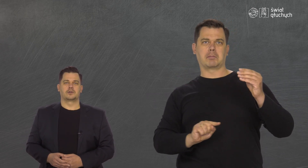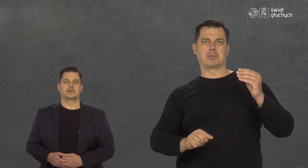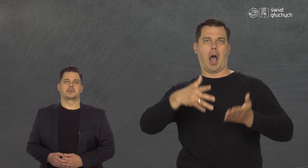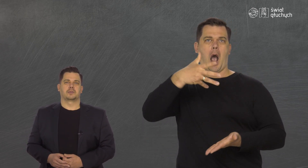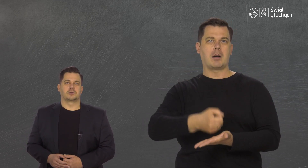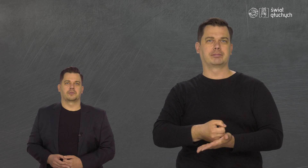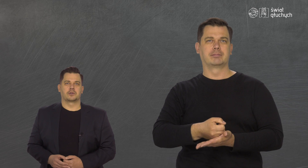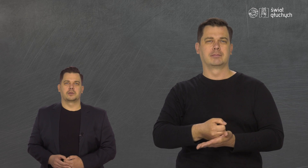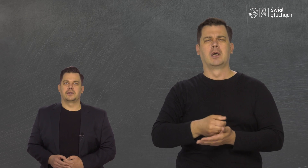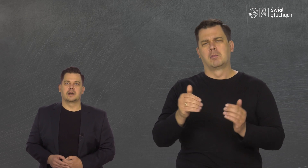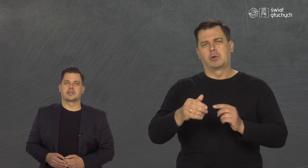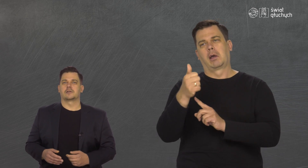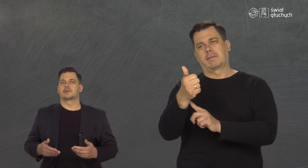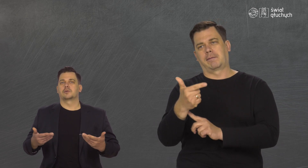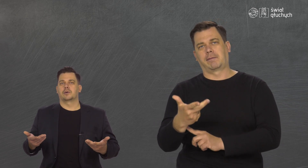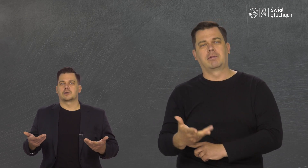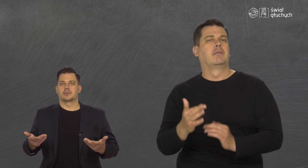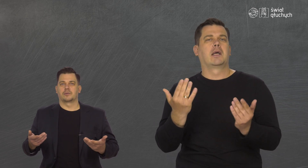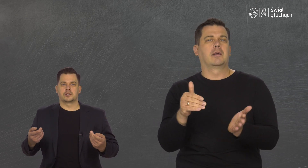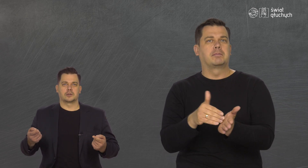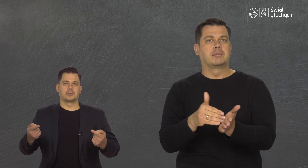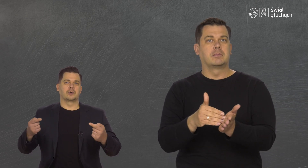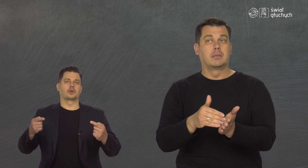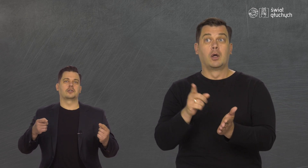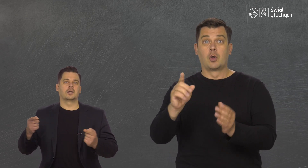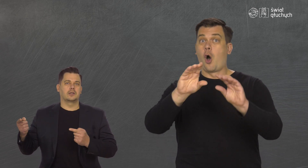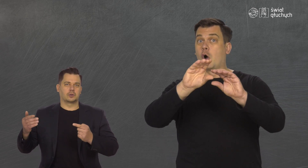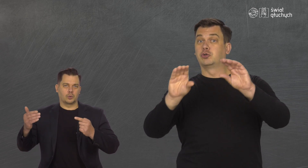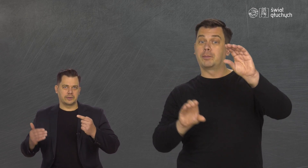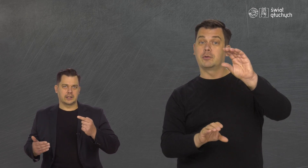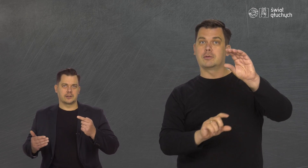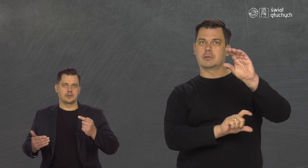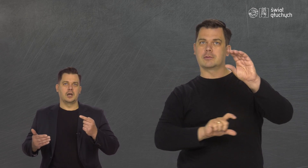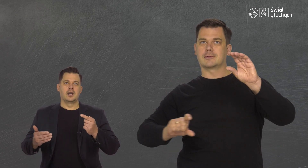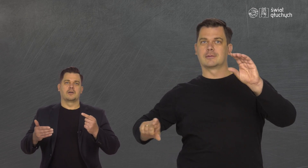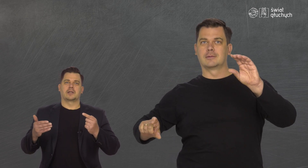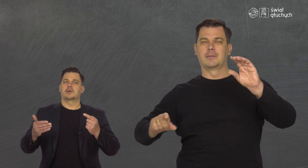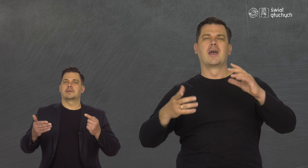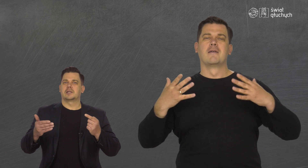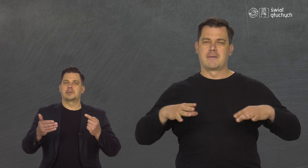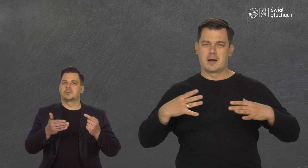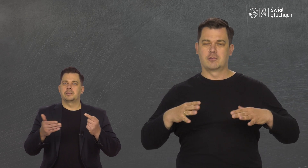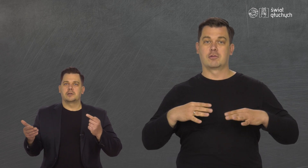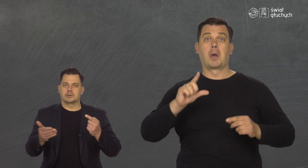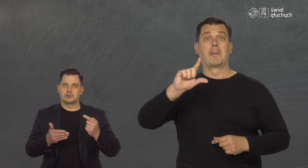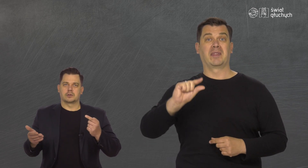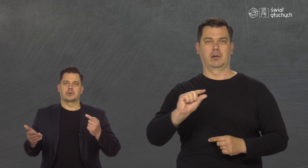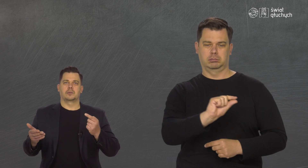Oczywiście przypisów może być wiele, w zależności od potrzeb. Ważne, żeby były oddzielone od głównej treści. Warto je nawet napisać pomniejszoną czcionką,